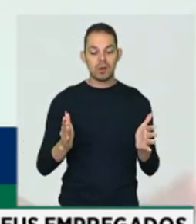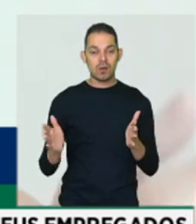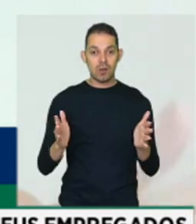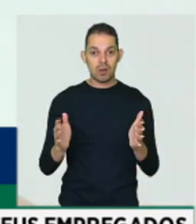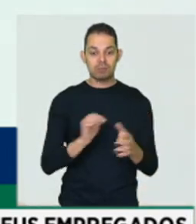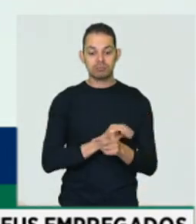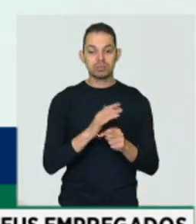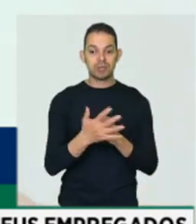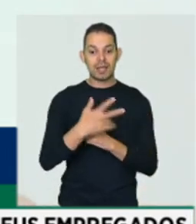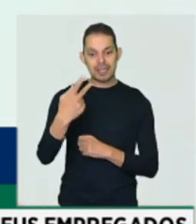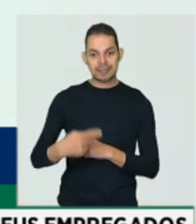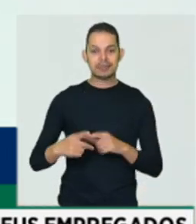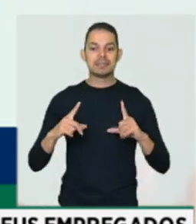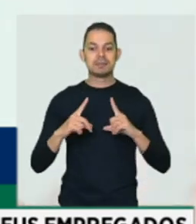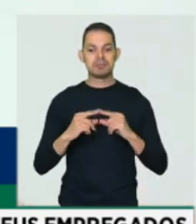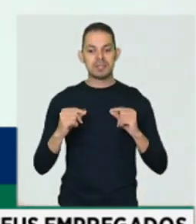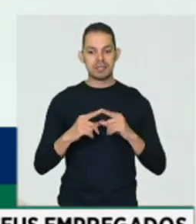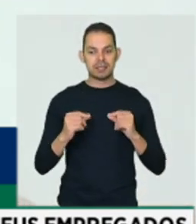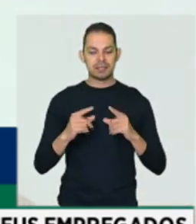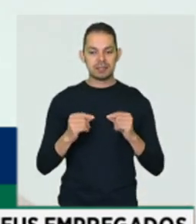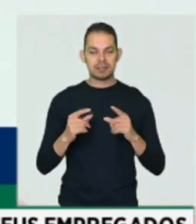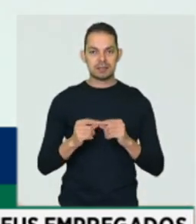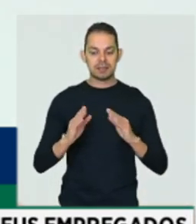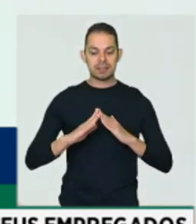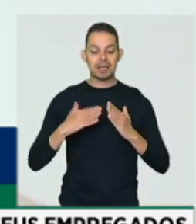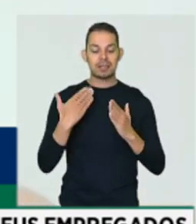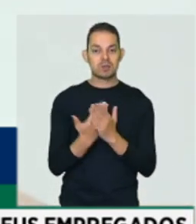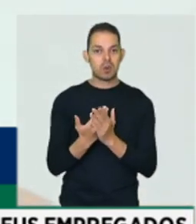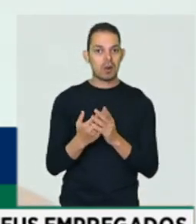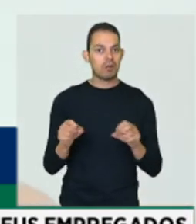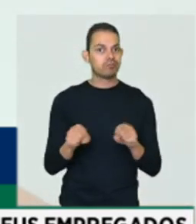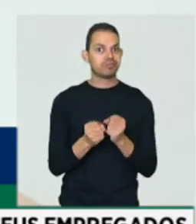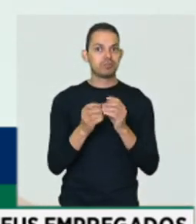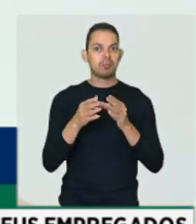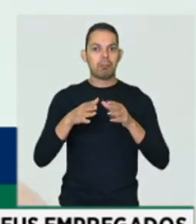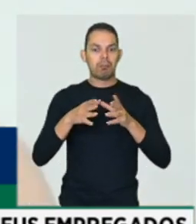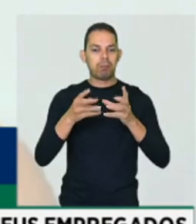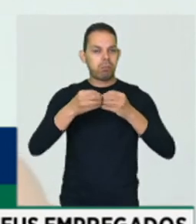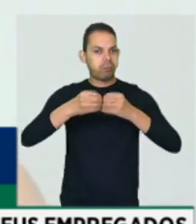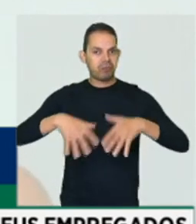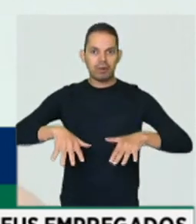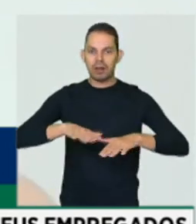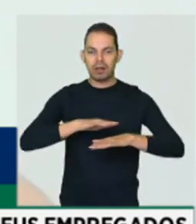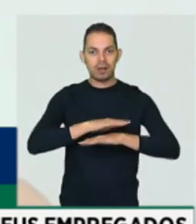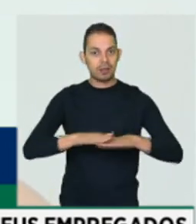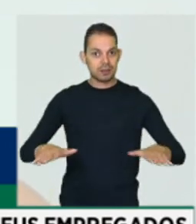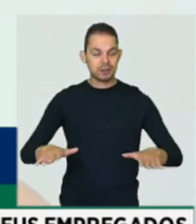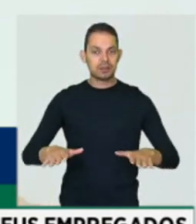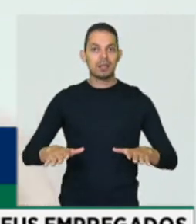PARLAMENTARES QUE ESTÃO SE MANIFESTANDO SOBRE O DESPEJO, ESTÁ ACONTECENDO AQUI EM BRASÍLIA, A DERRUBADA DE UMA ESCOLA COMO PARTE DESSAS AÇÕES QUE CONSTITUEM UM